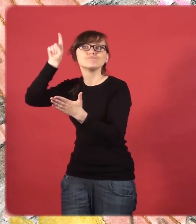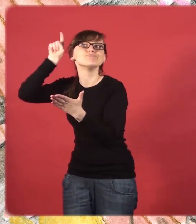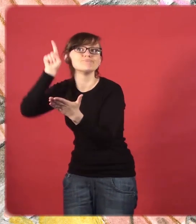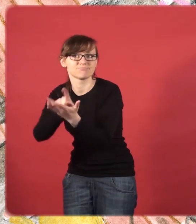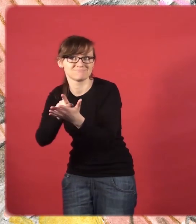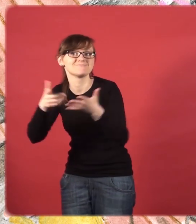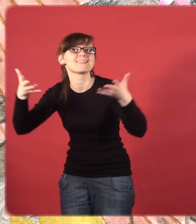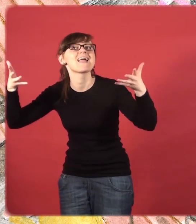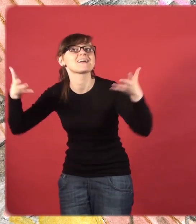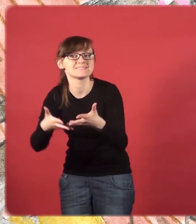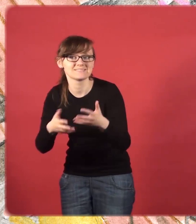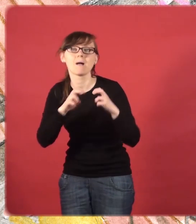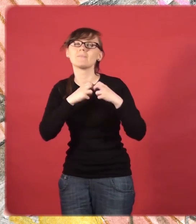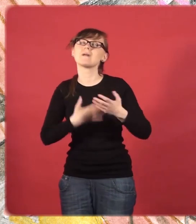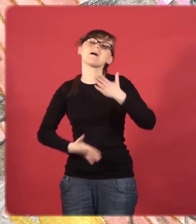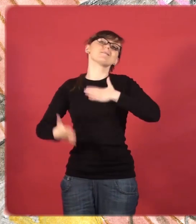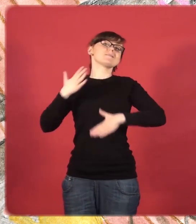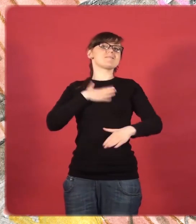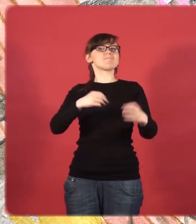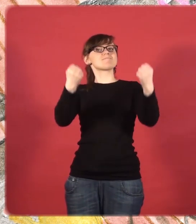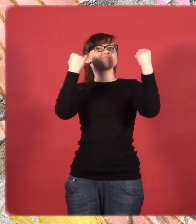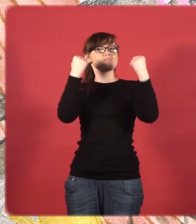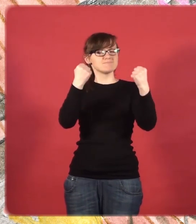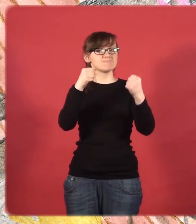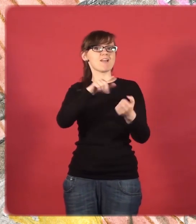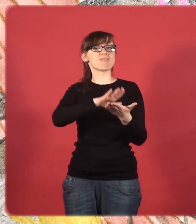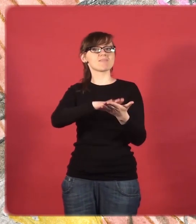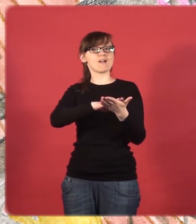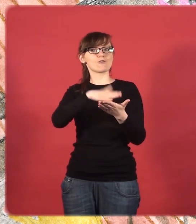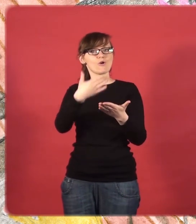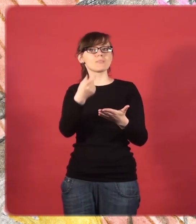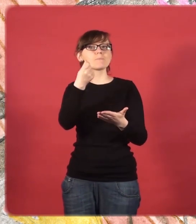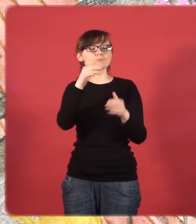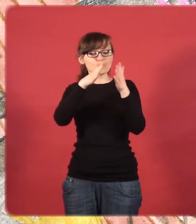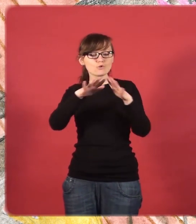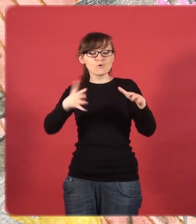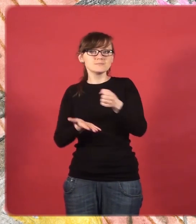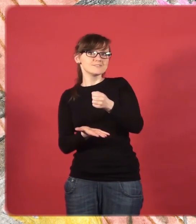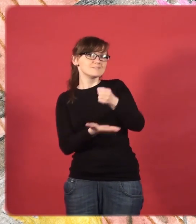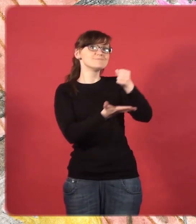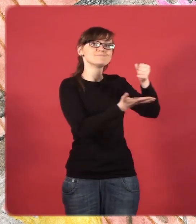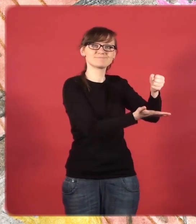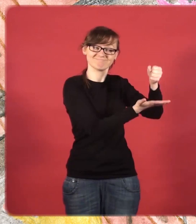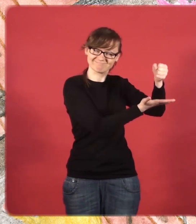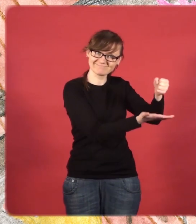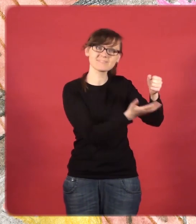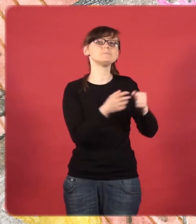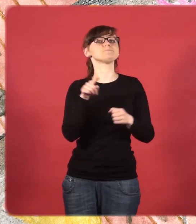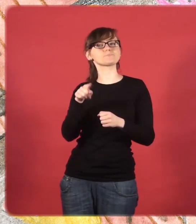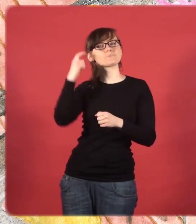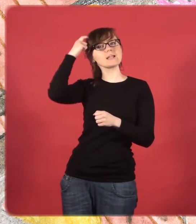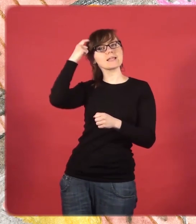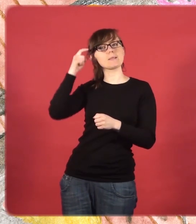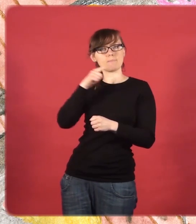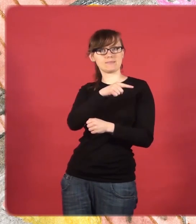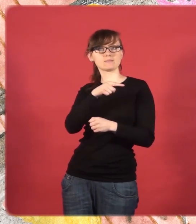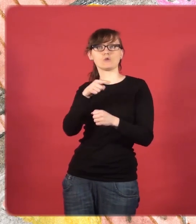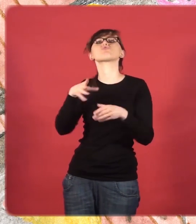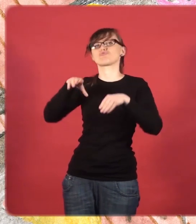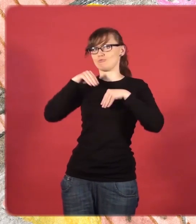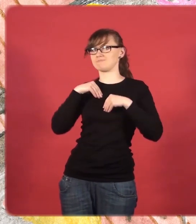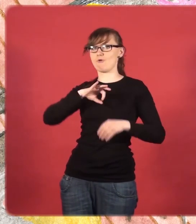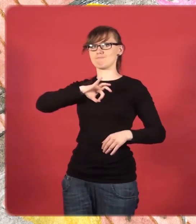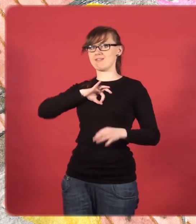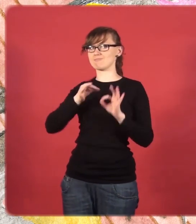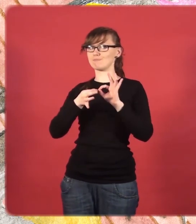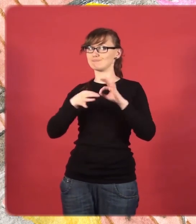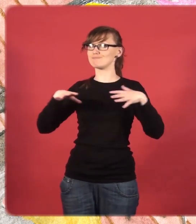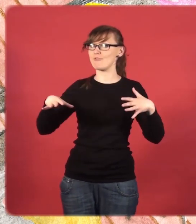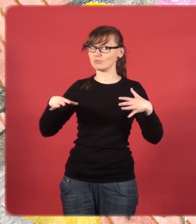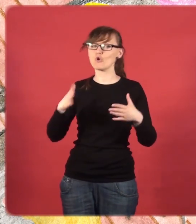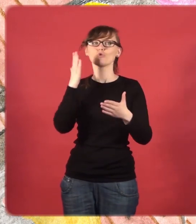Okazało się, że obawy Ani, że nie poradziła sobie z egzaminami były niemądre. Zdobyła stypendium Avery'ego, a Gilbert zdobył złoty medal.